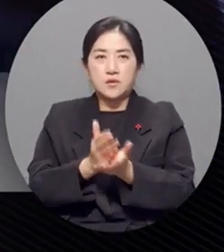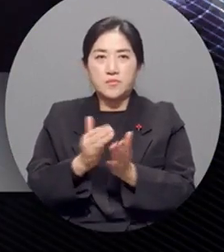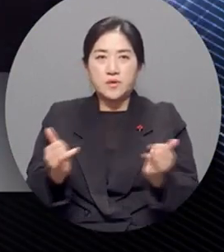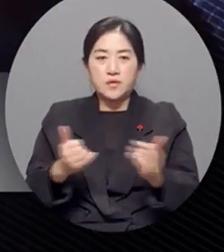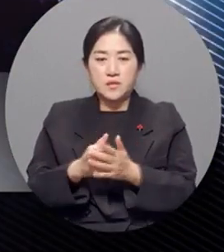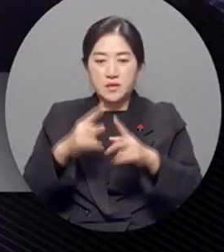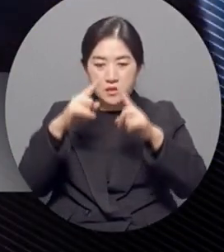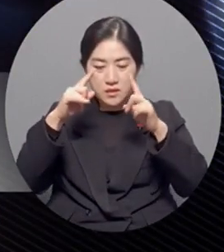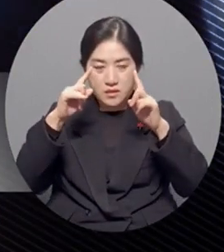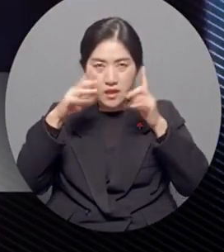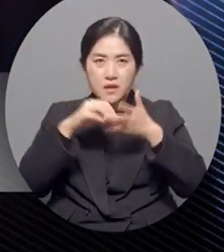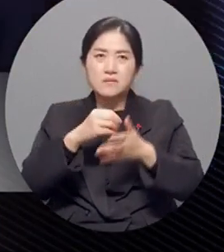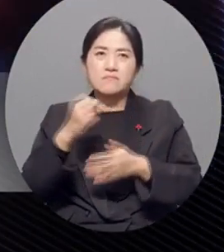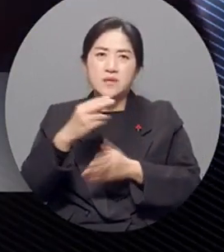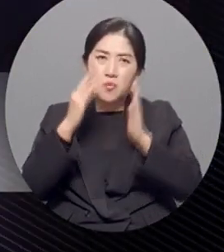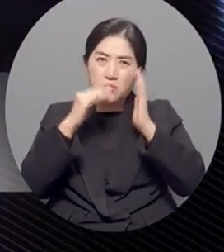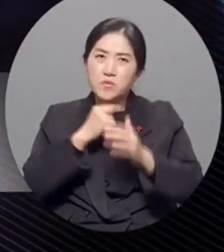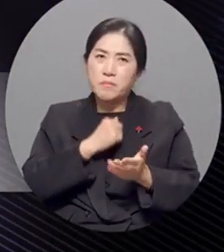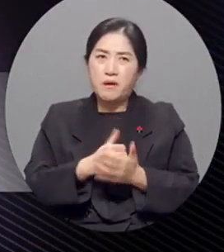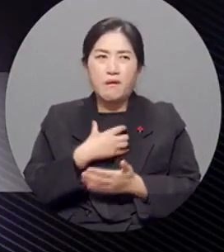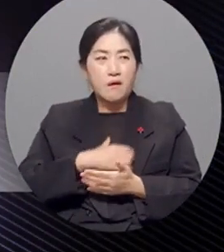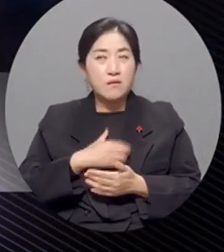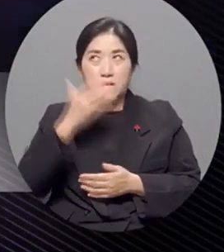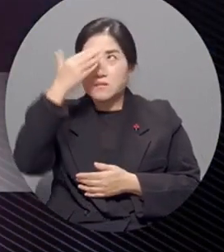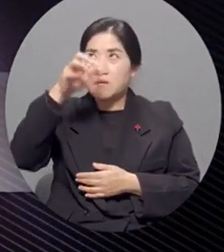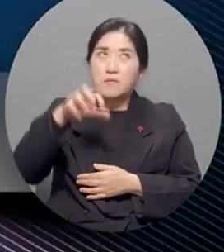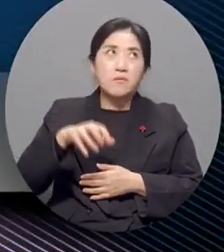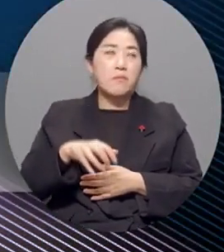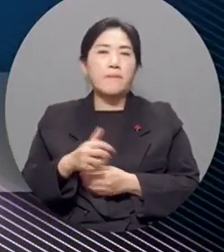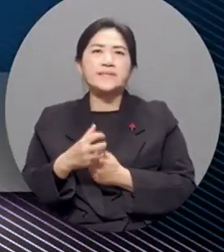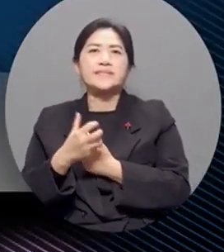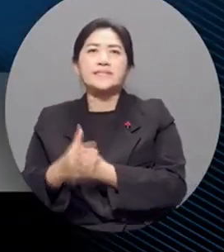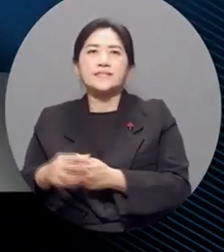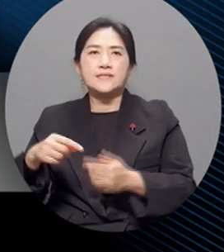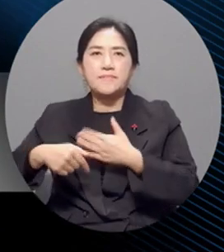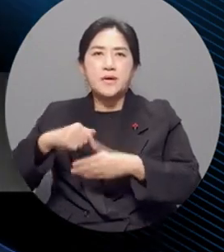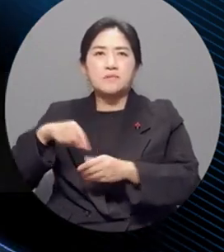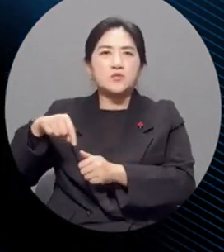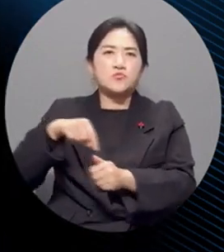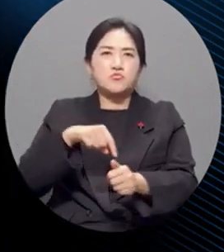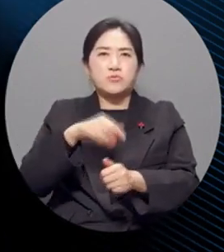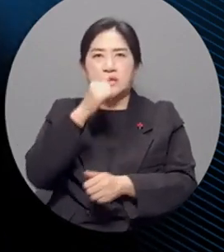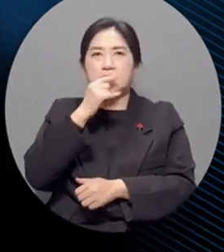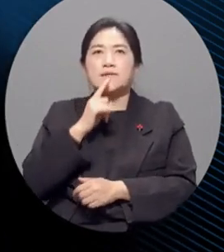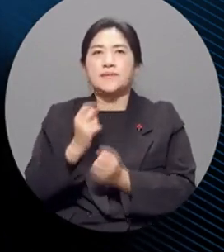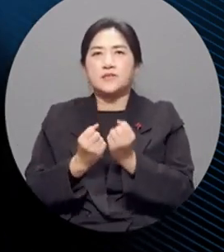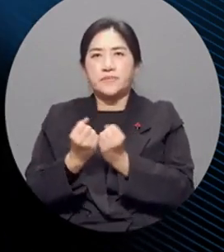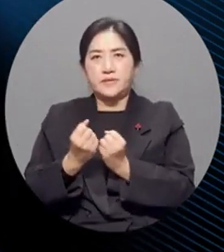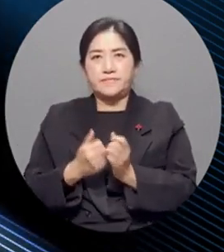것으로 판단했습니다. 전문가는 수험생 신분이라는 절박함, 낯선 공간이었던 점을 악용한 심리적 지배로